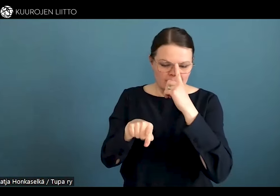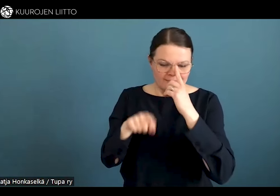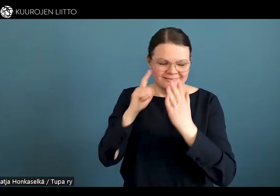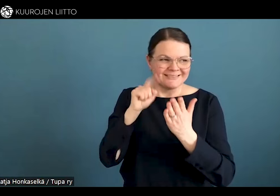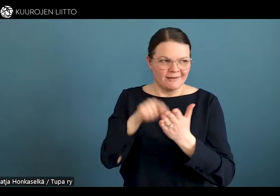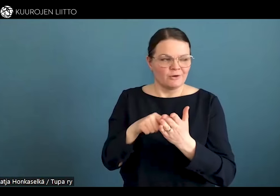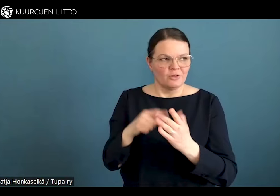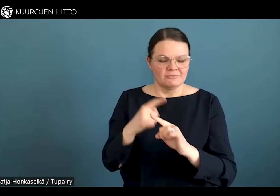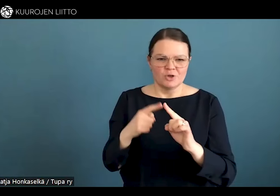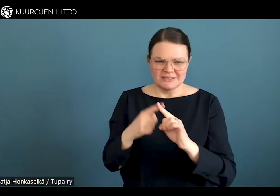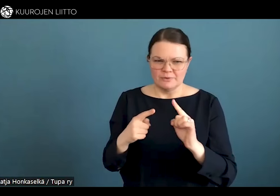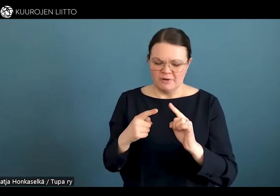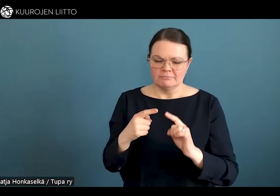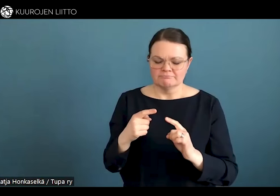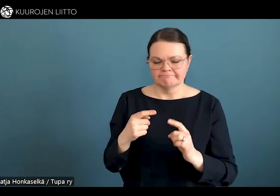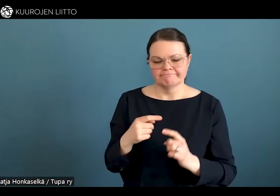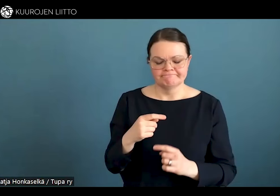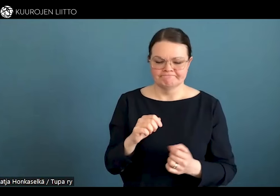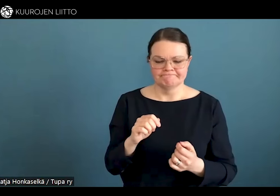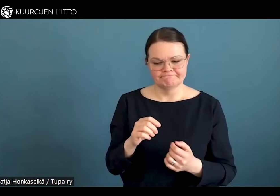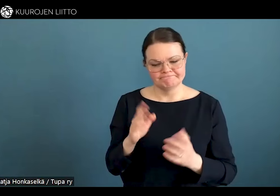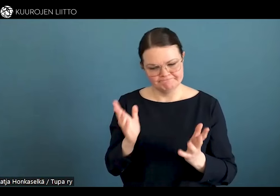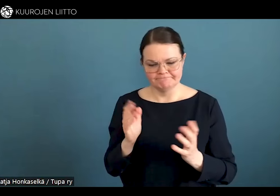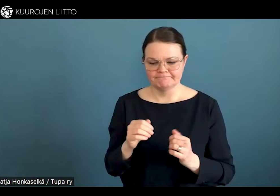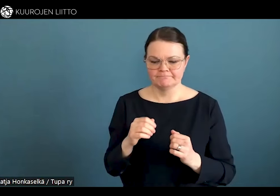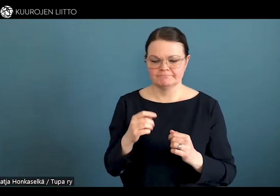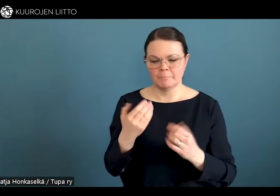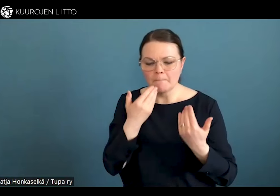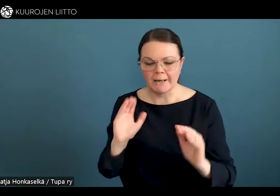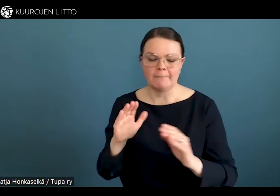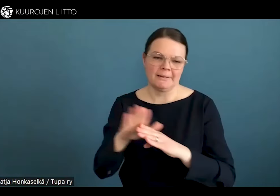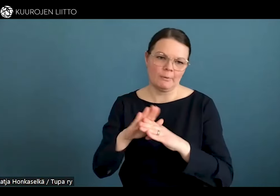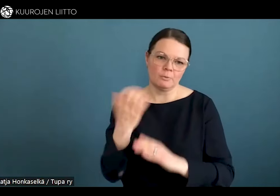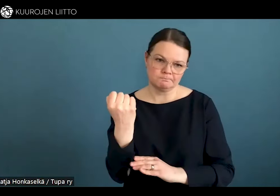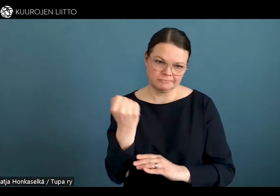Ohjelman käytettävyyttä olisi siis hyvä parantaa -